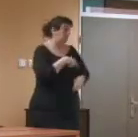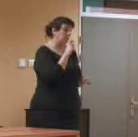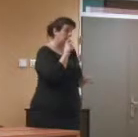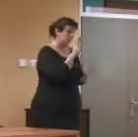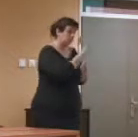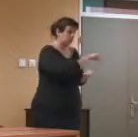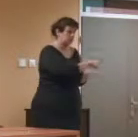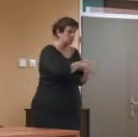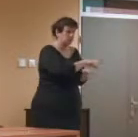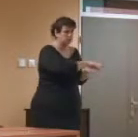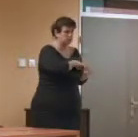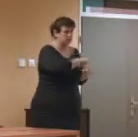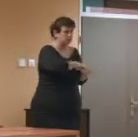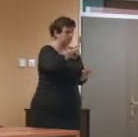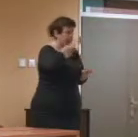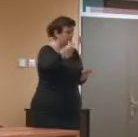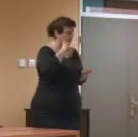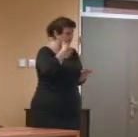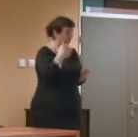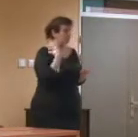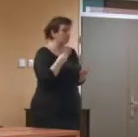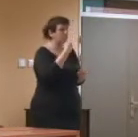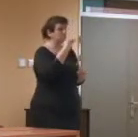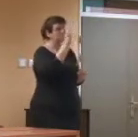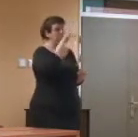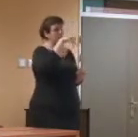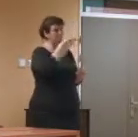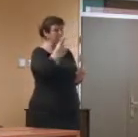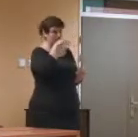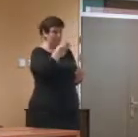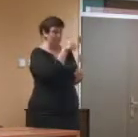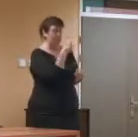porque son grabaciones que están hechas en la más estricta intimidad de sus protagonistas y